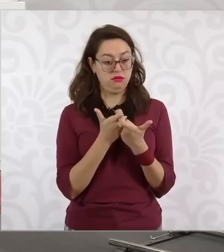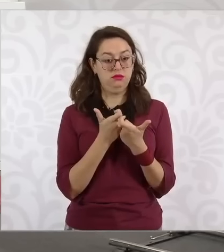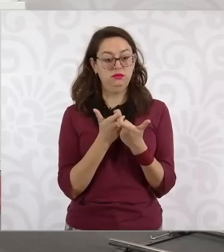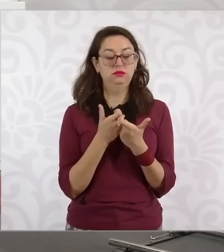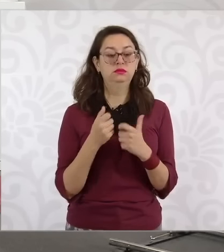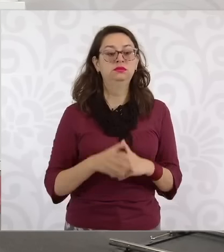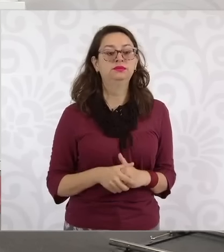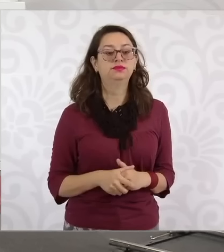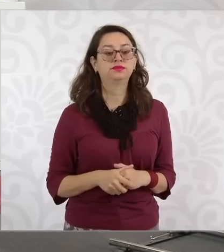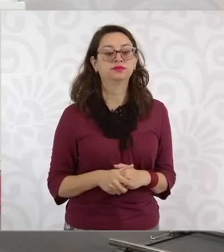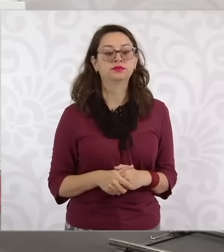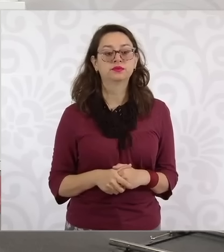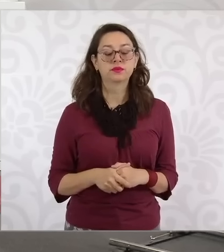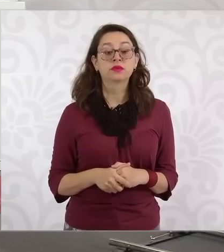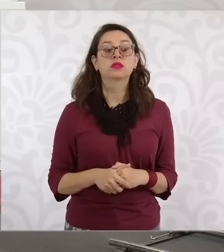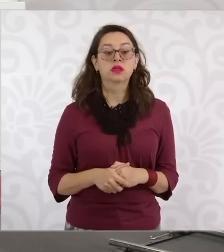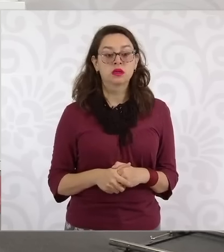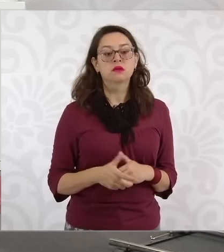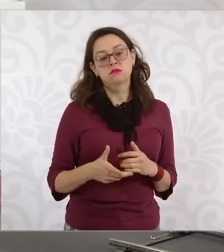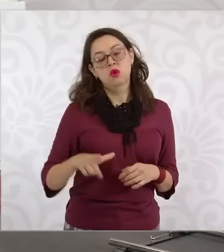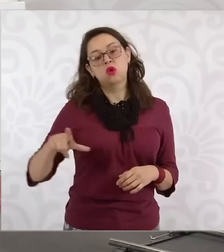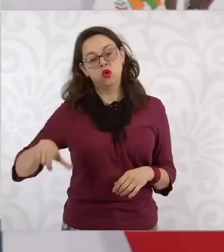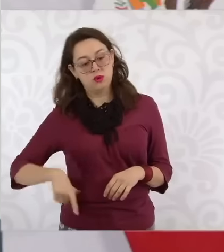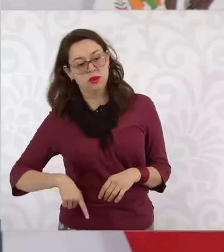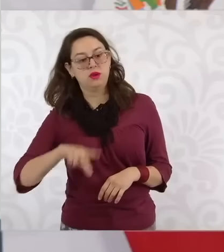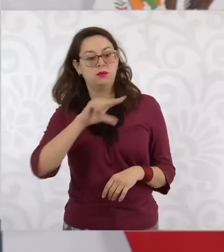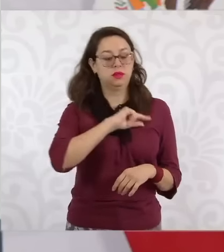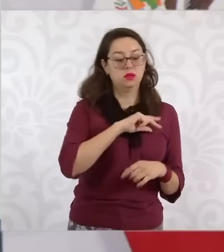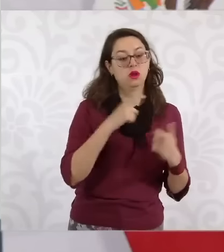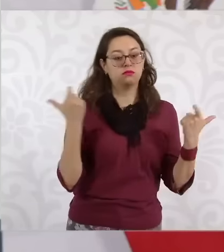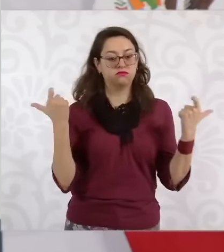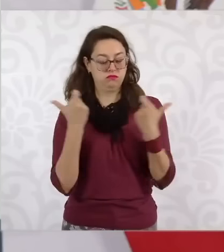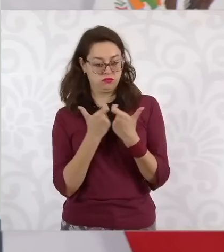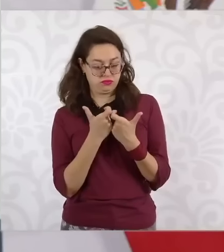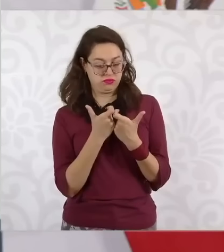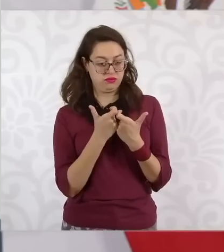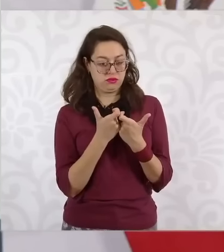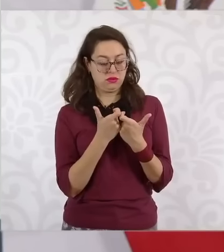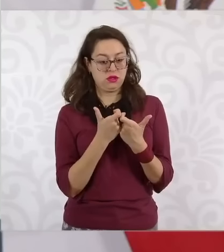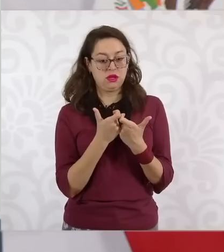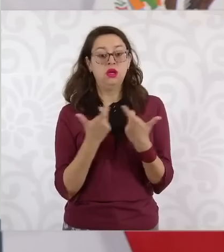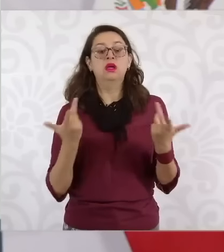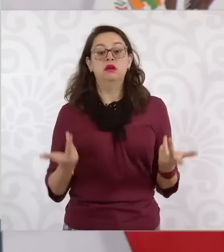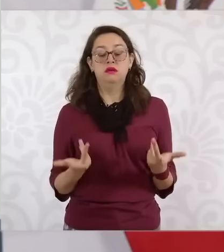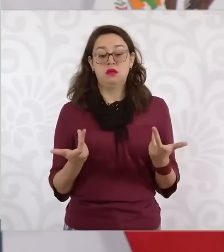lámina es el modelo de inversión mixta. Aquí lo que hacemos es que la concesión que sale de